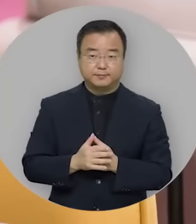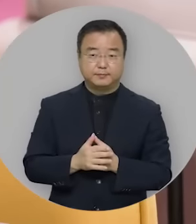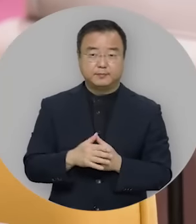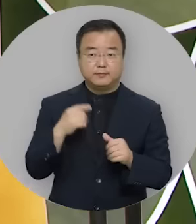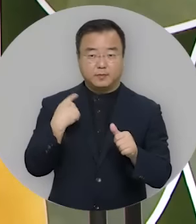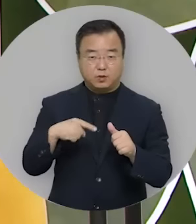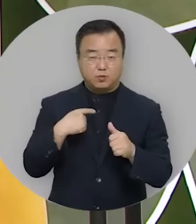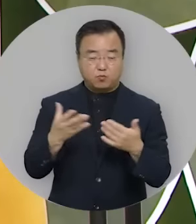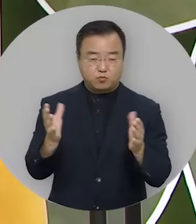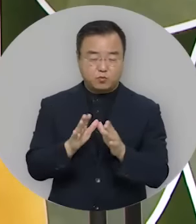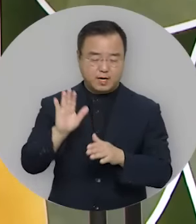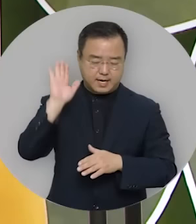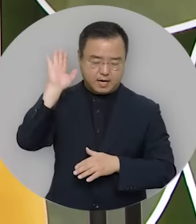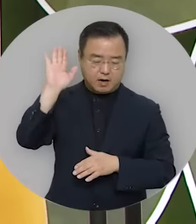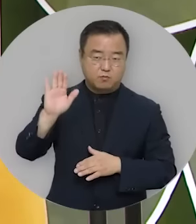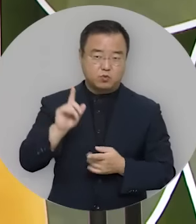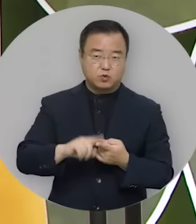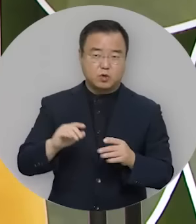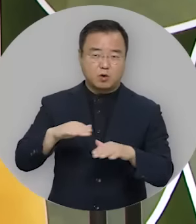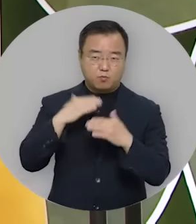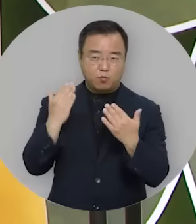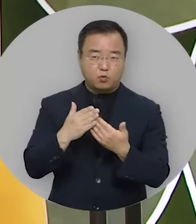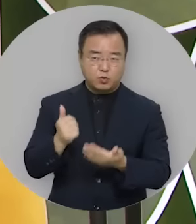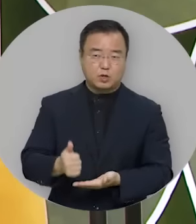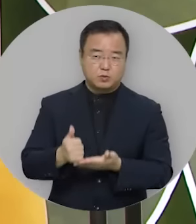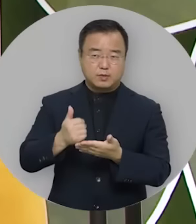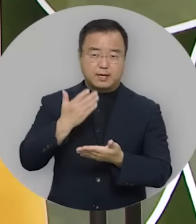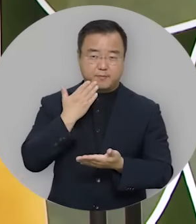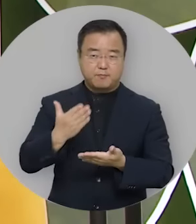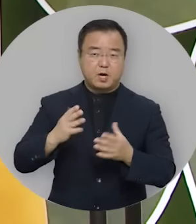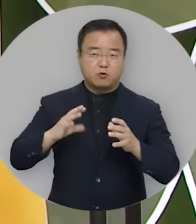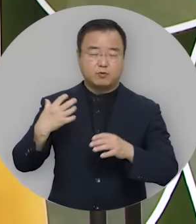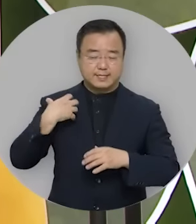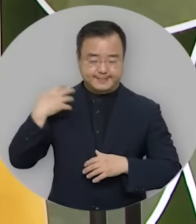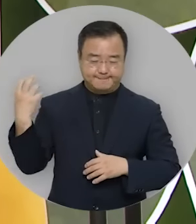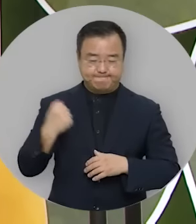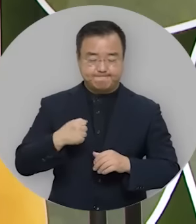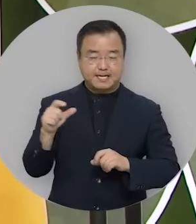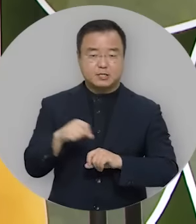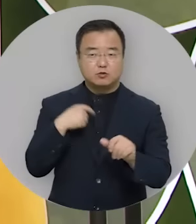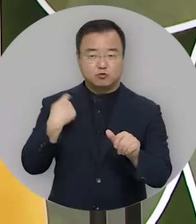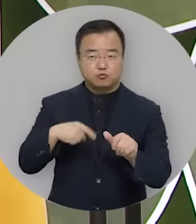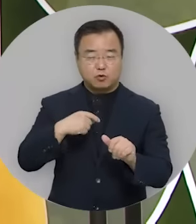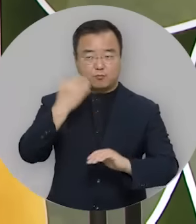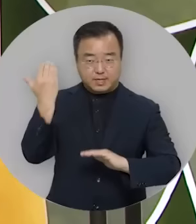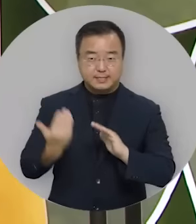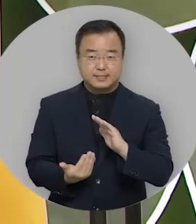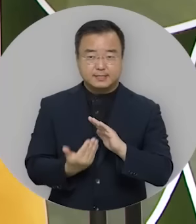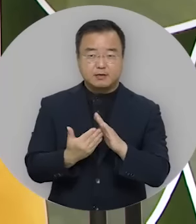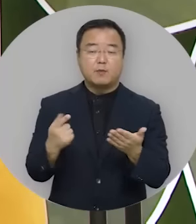그래서 교육부가 앞으로도 모두가 존중받는 국가 책임의 교육, 특수교육 실현을 위해서